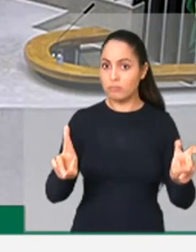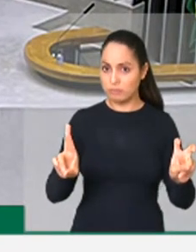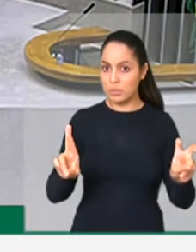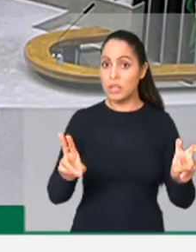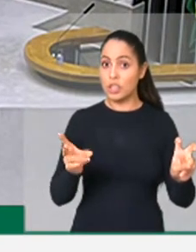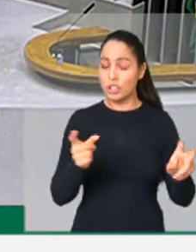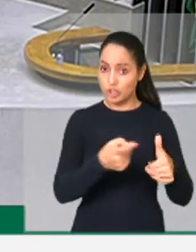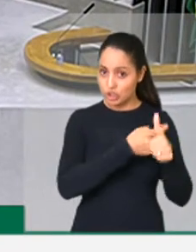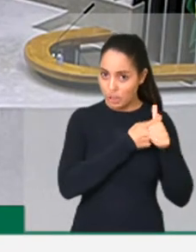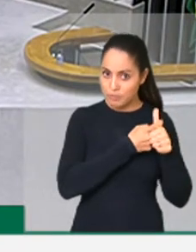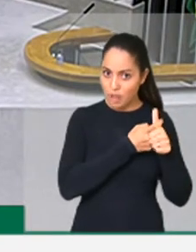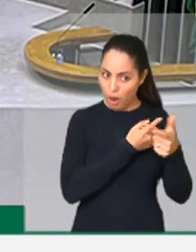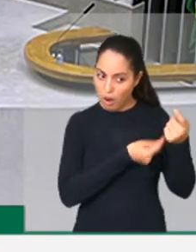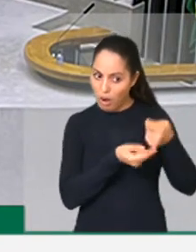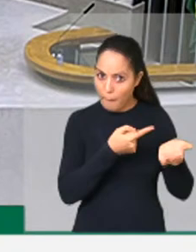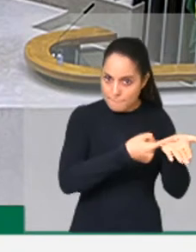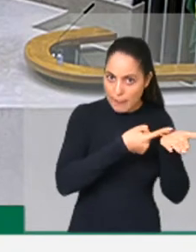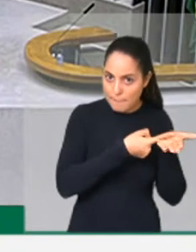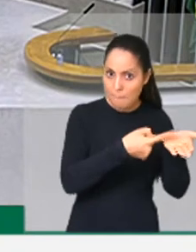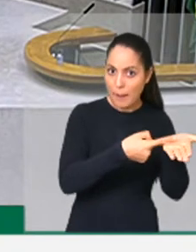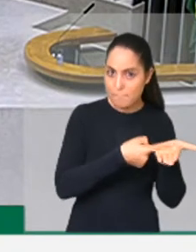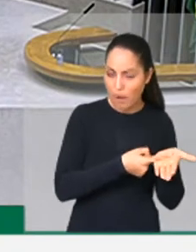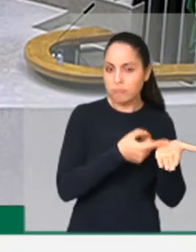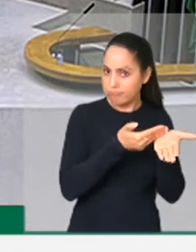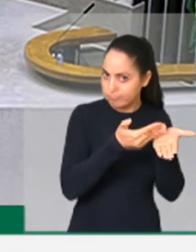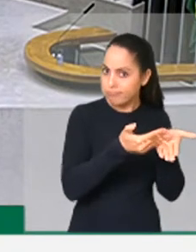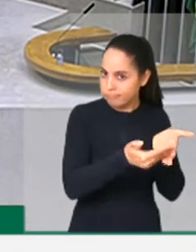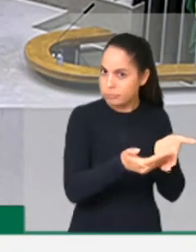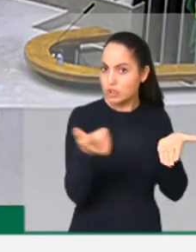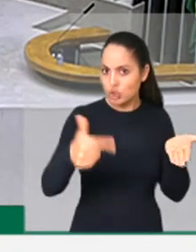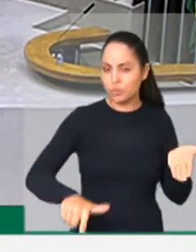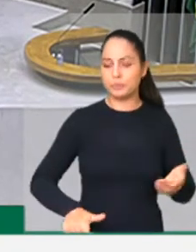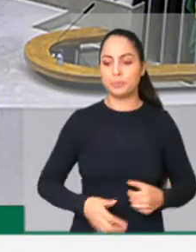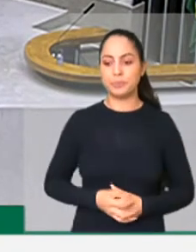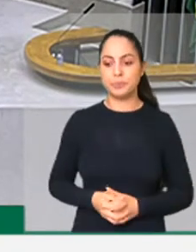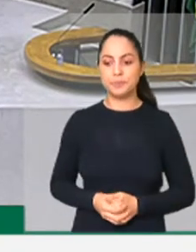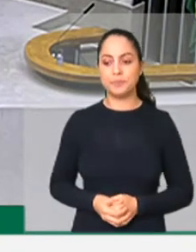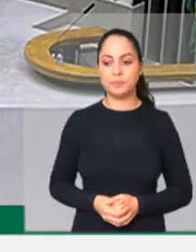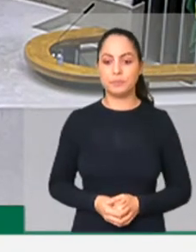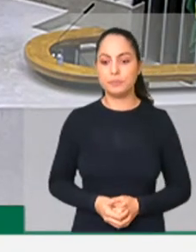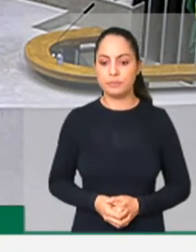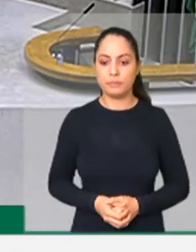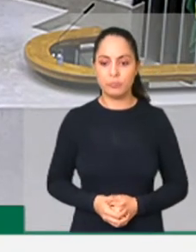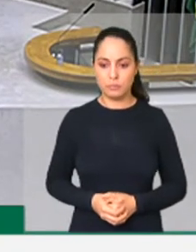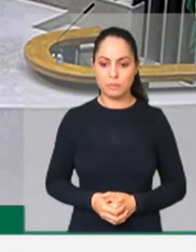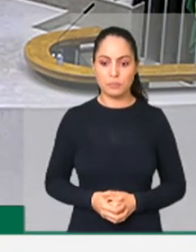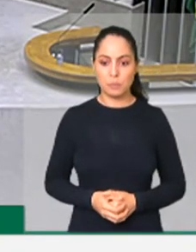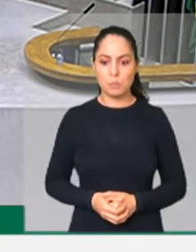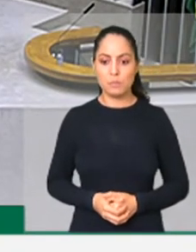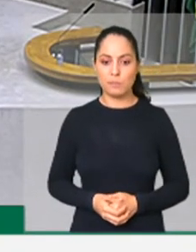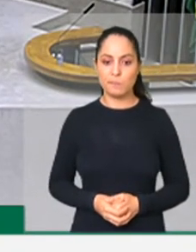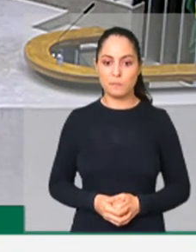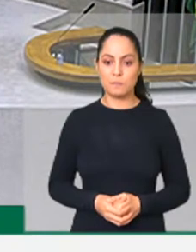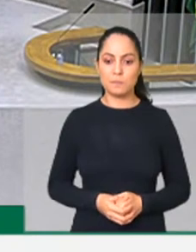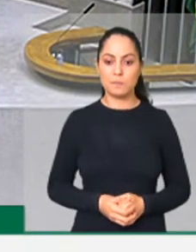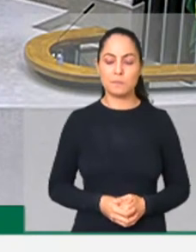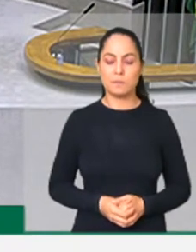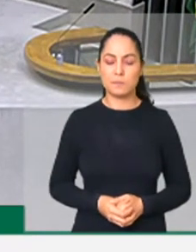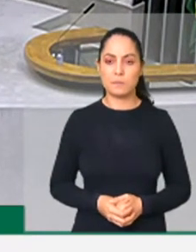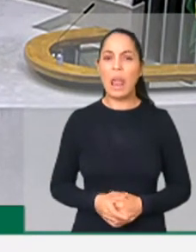MORADOR DE MUNICÍPIO COM PEDÁGIO. E TAMBÉM PARA O PROJETO DE LEI 468/2019 QUE CRIA O CARTÃO NACIONAL DE